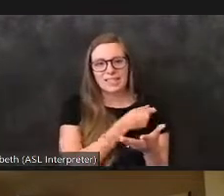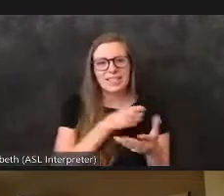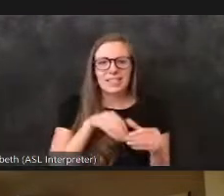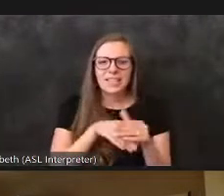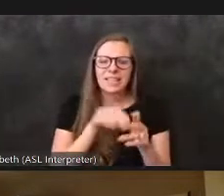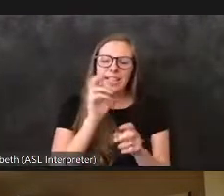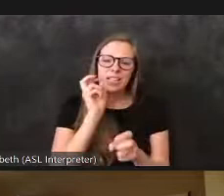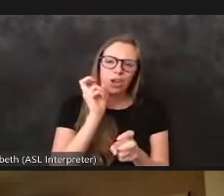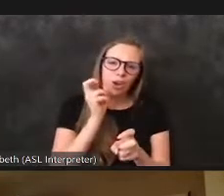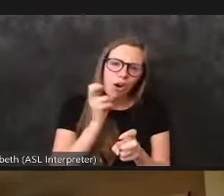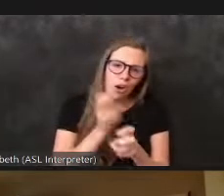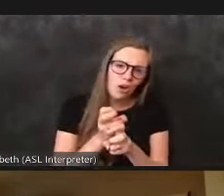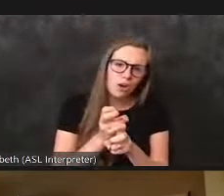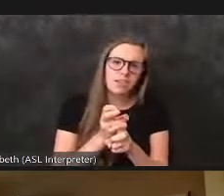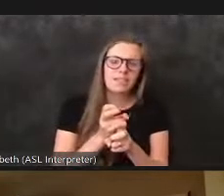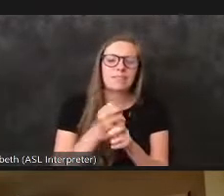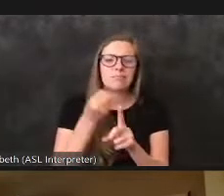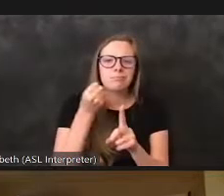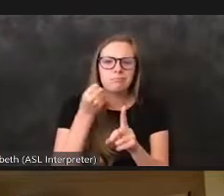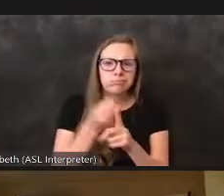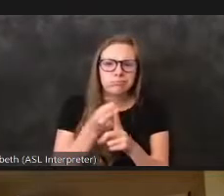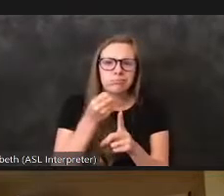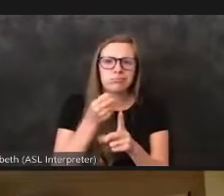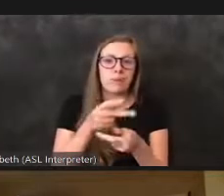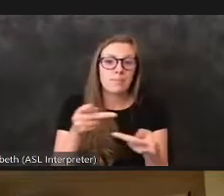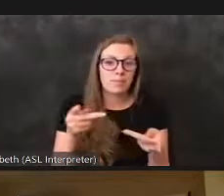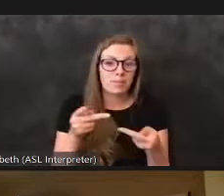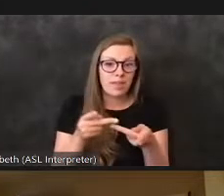en los códigos postales más golpeados a través de tu alEstado.